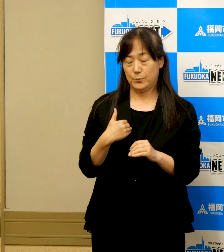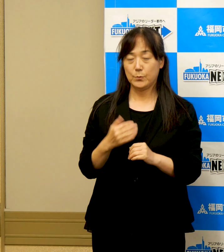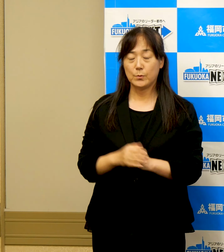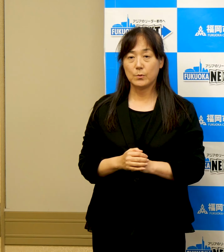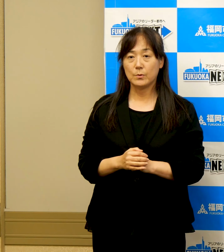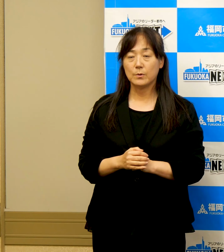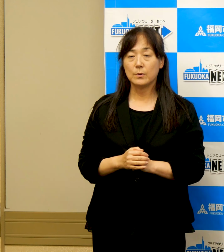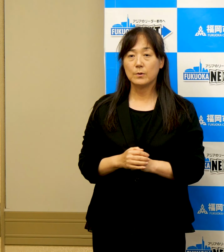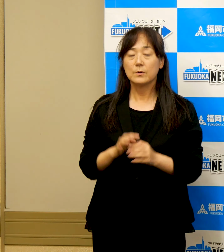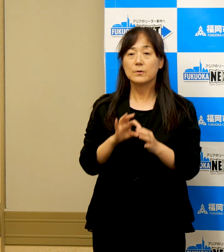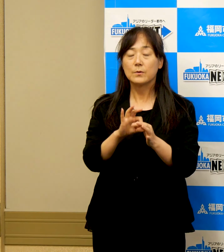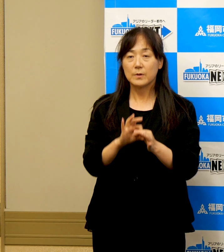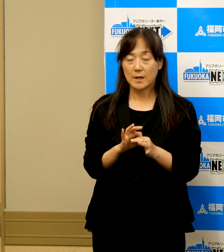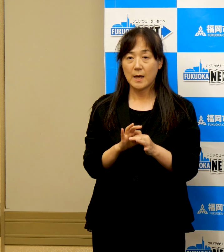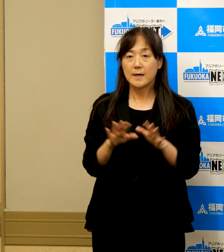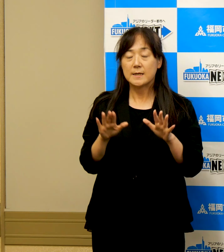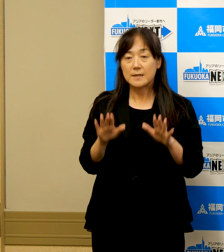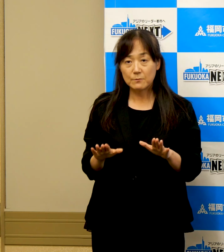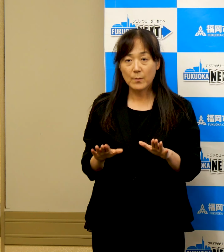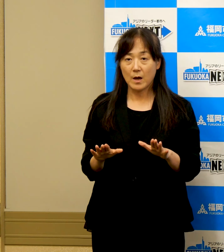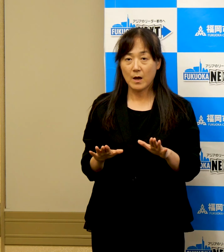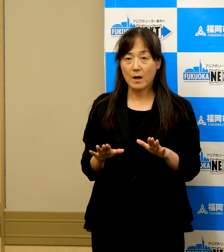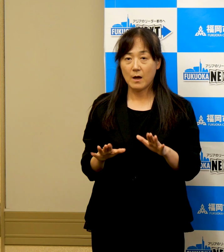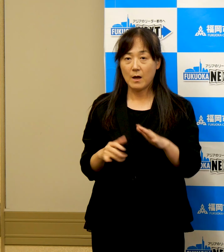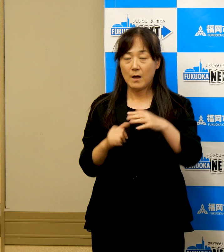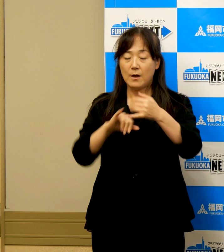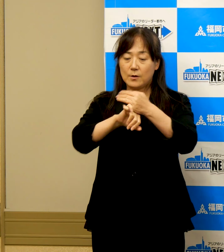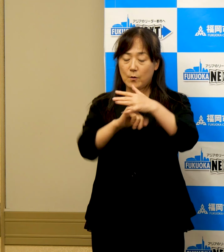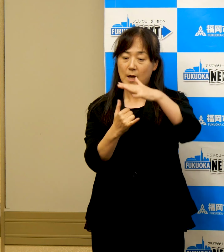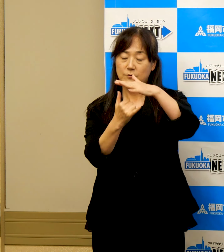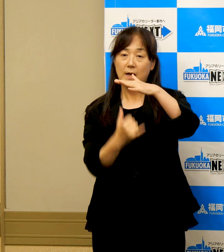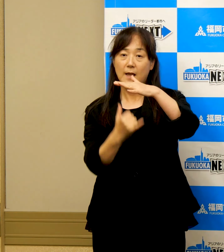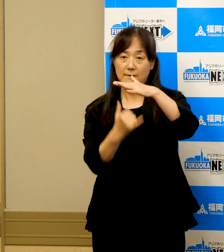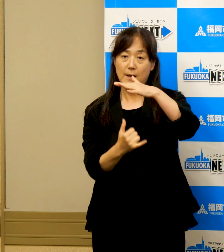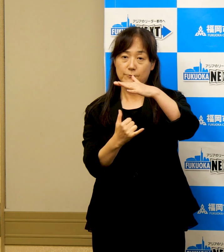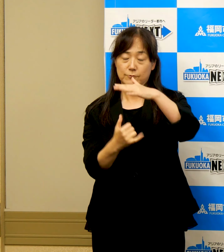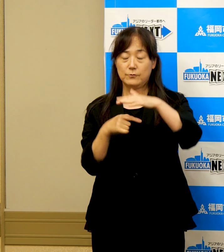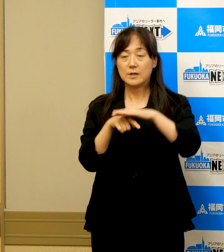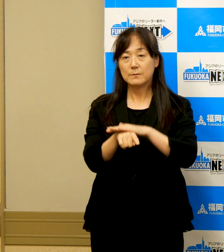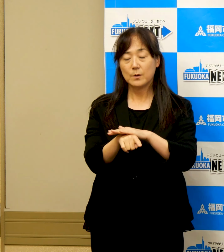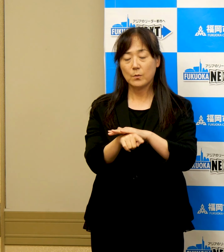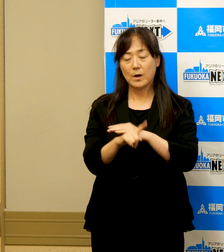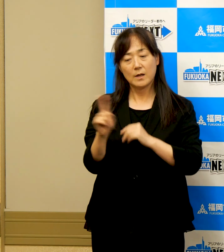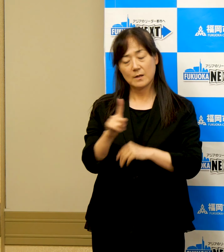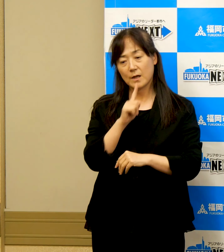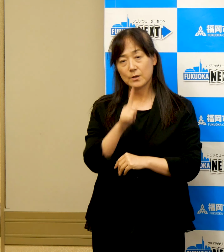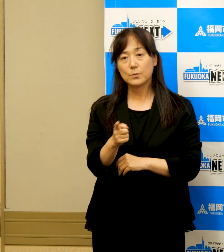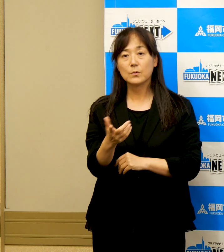それでいて今予約があいているということは これはなんだろうな